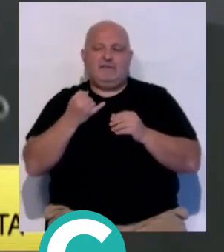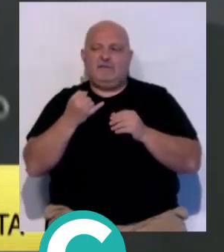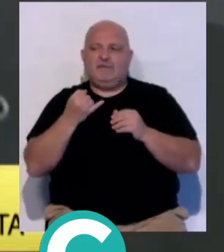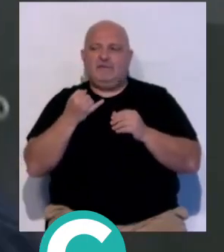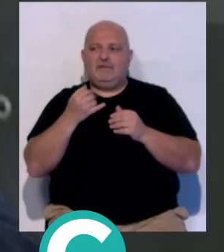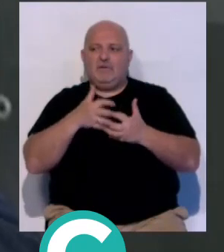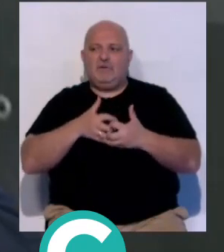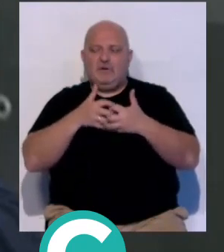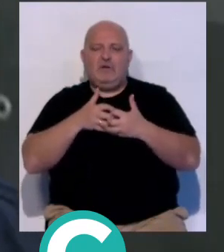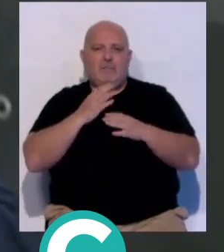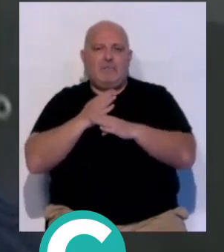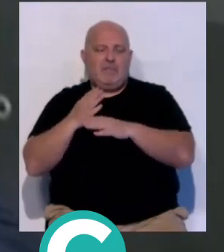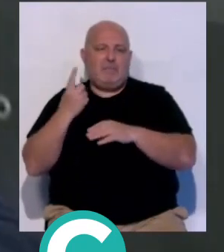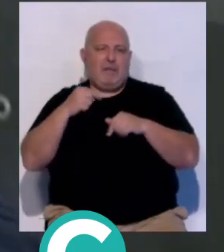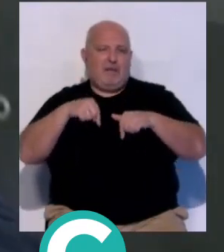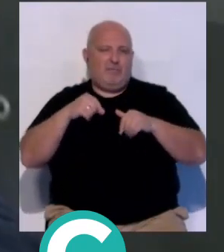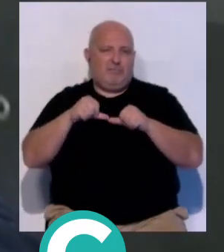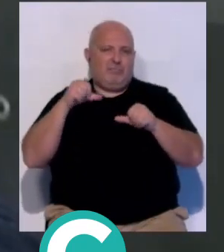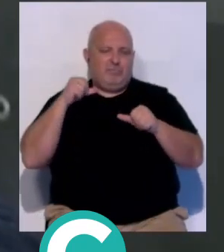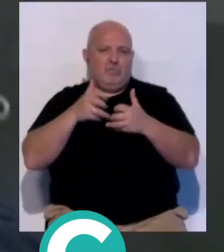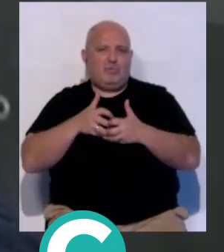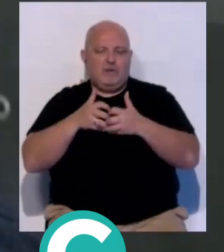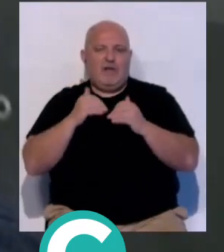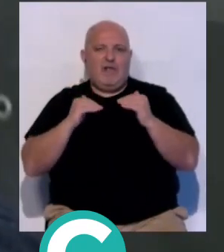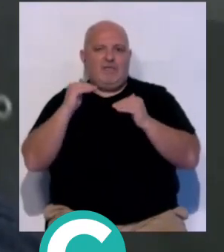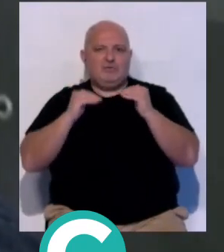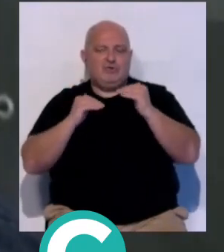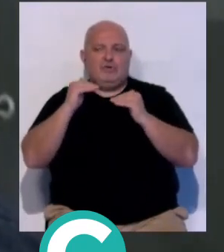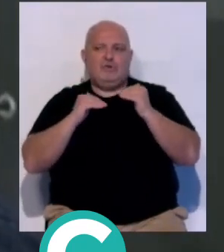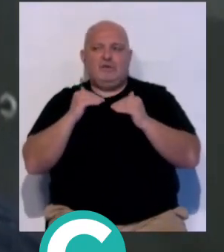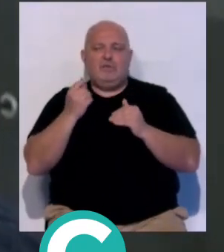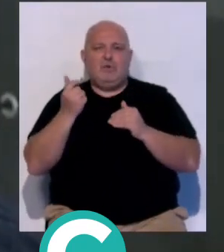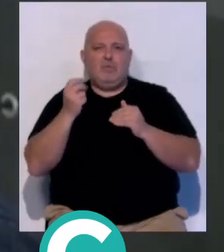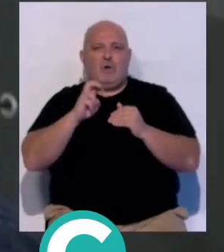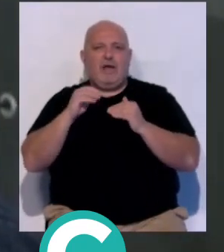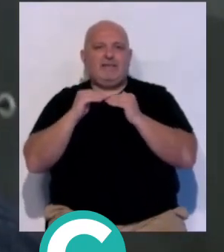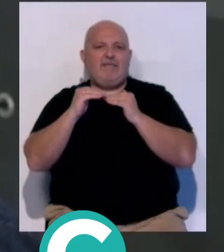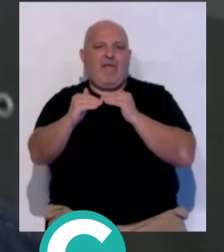por una permanencia de luchar por un ascenso quería un poquito de estabilidad y encima con